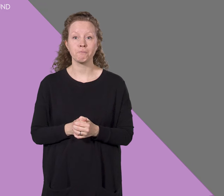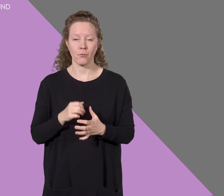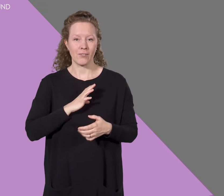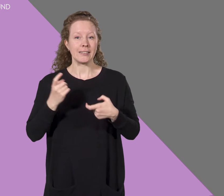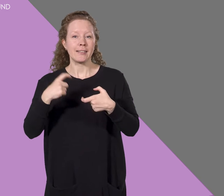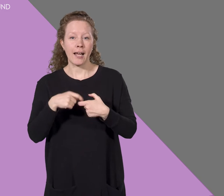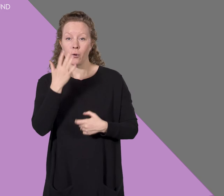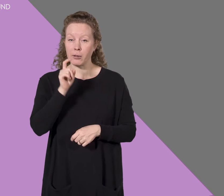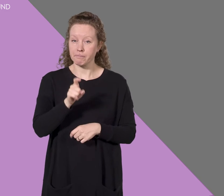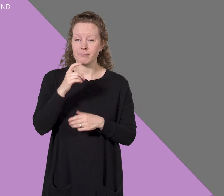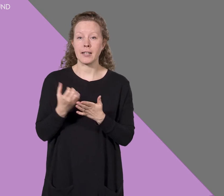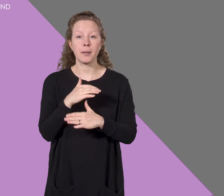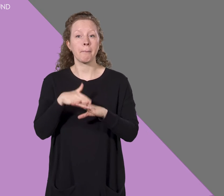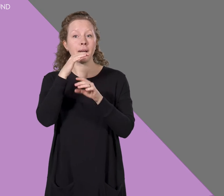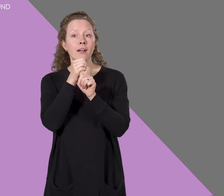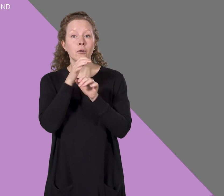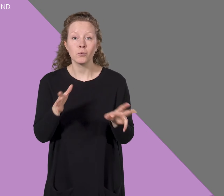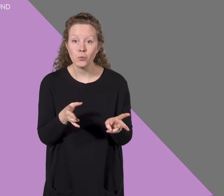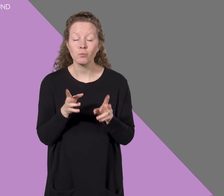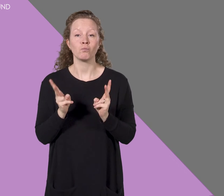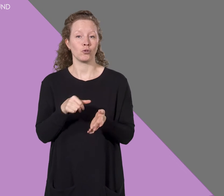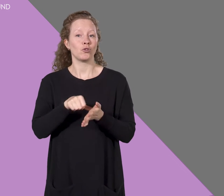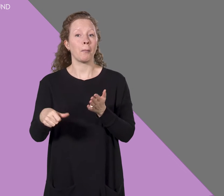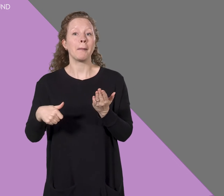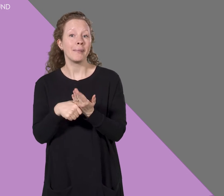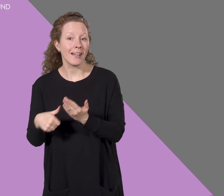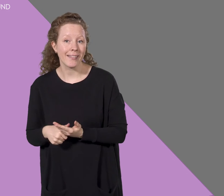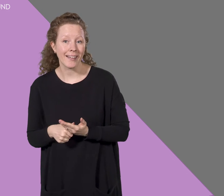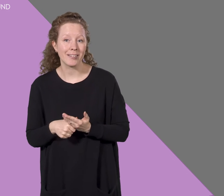Se närmare information och köp biljetter via länken intill.